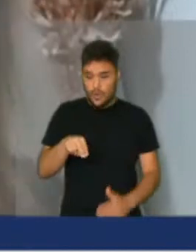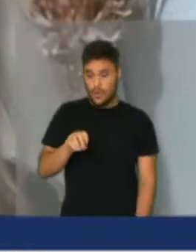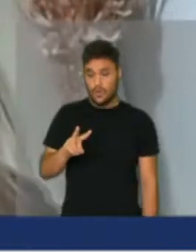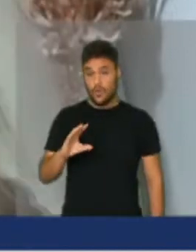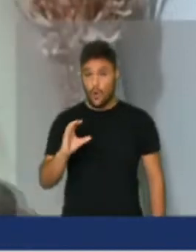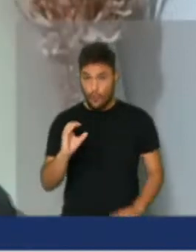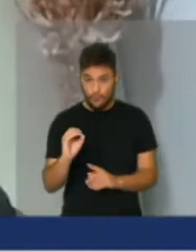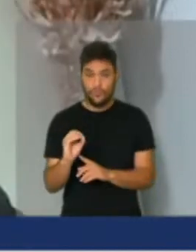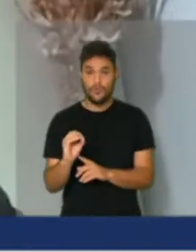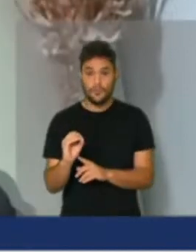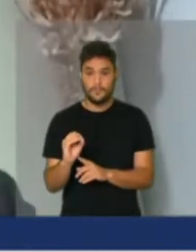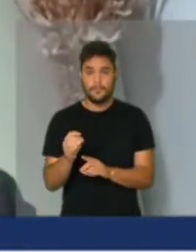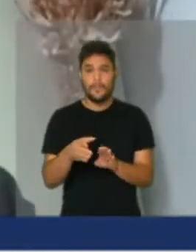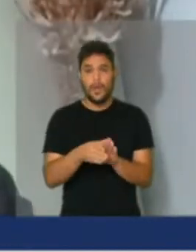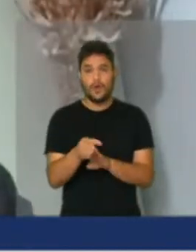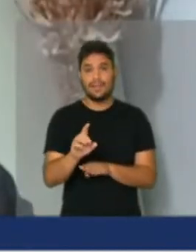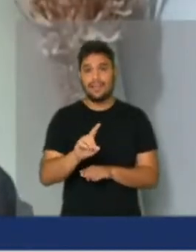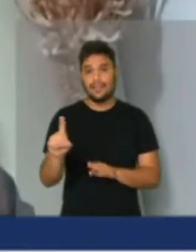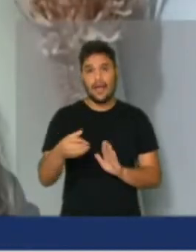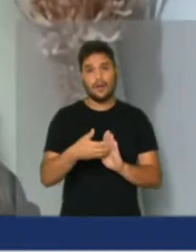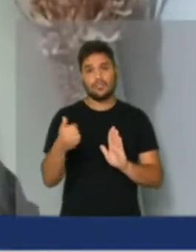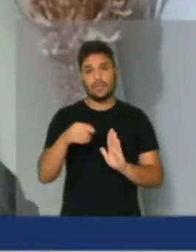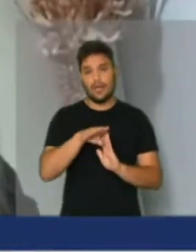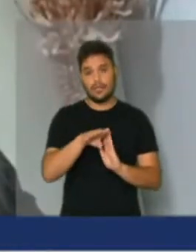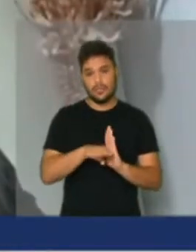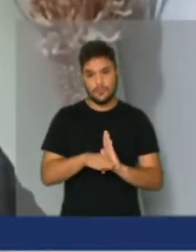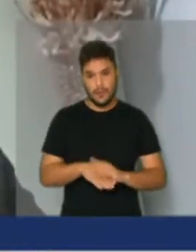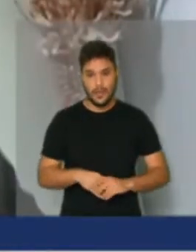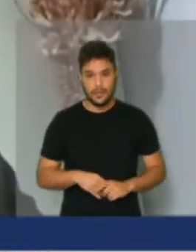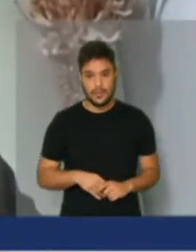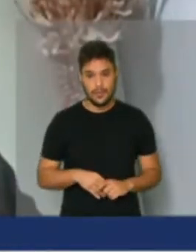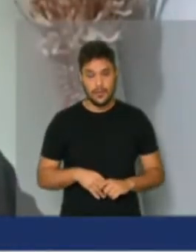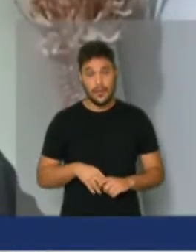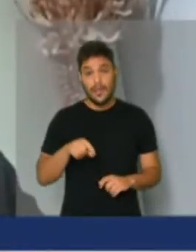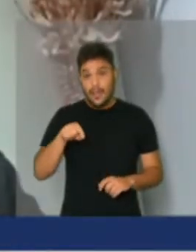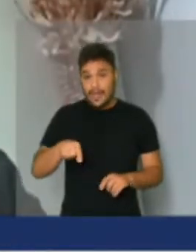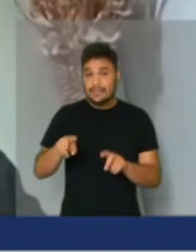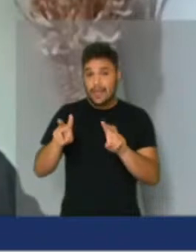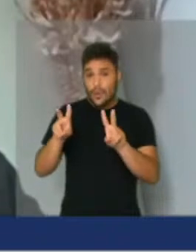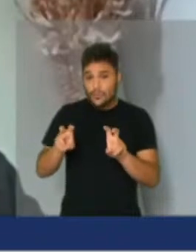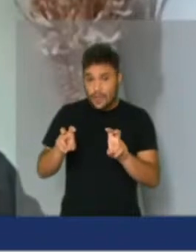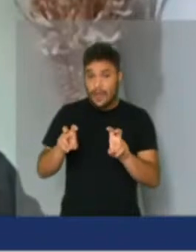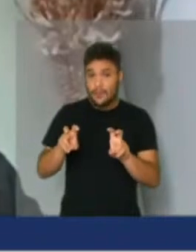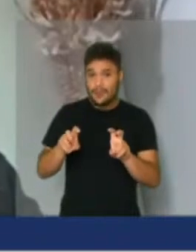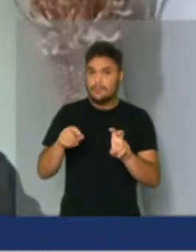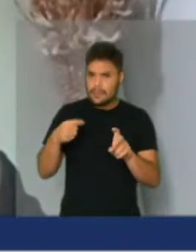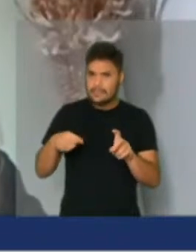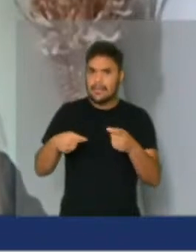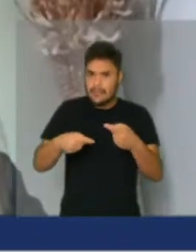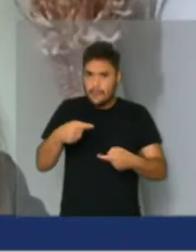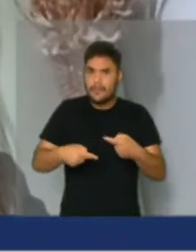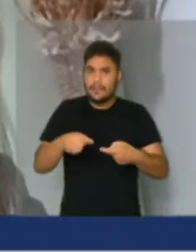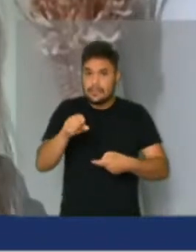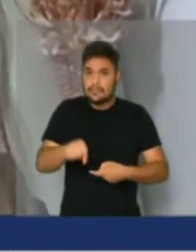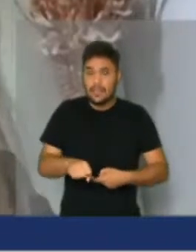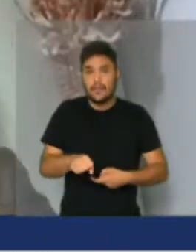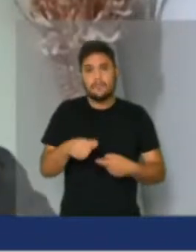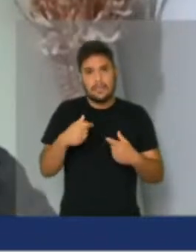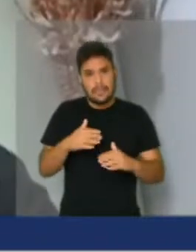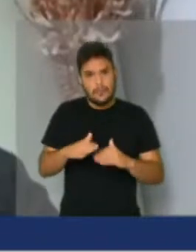PORQUE ESSE É UM TEMA QUE, SIM, PRECISAMOS DEBATER, PRECISAMOS AVANÇAR AVANÇAR, AFINAL DE CONTAS FOI CRIADO UM PROBLEMA QUE PRECISAMOS